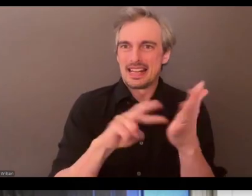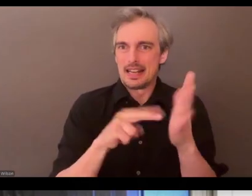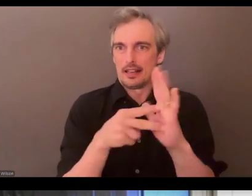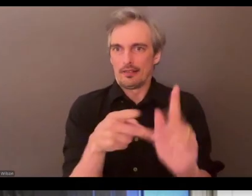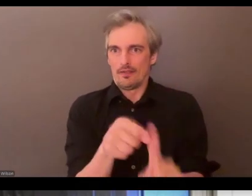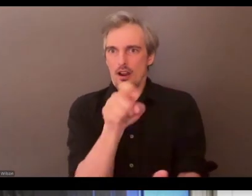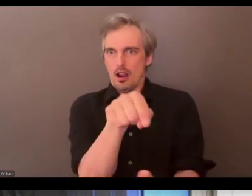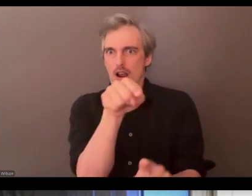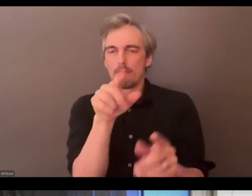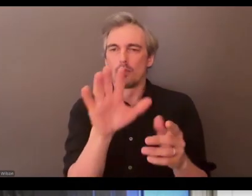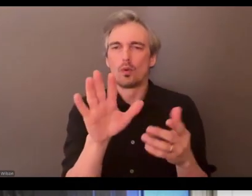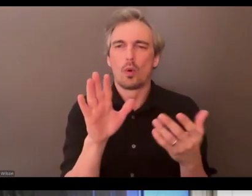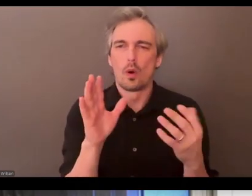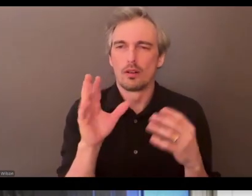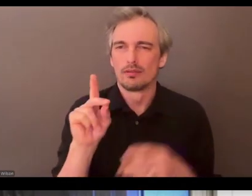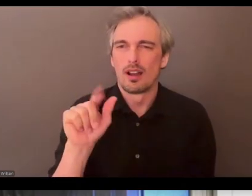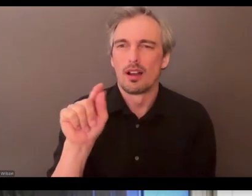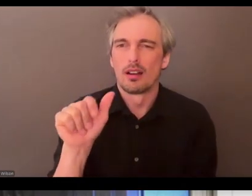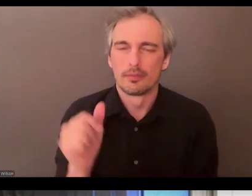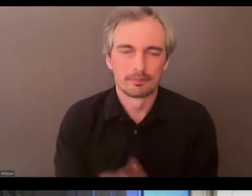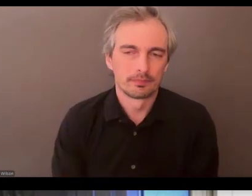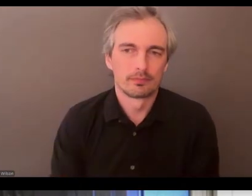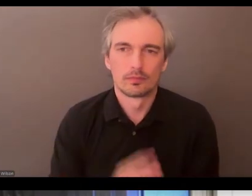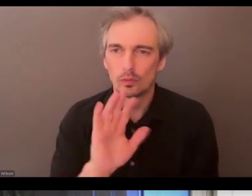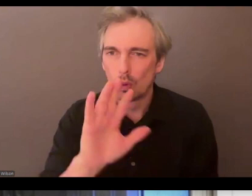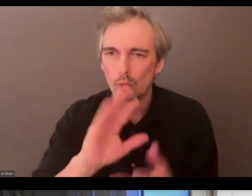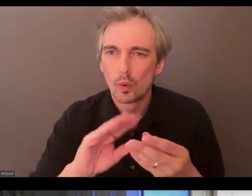では、今から物語のア ークを構築する時間です。 舞台を設定しましょう。